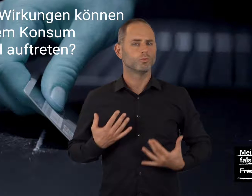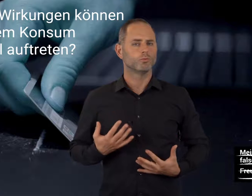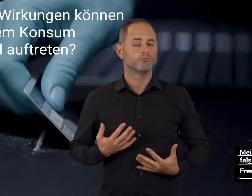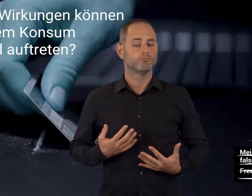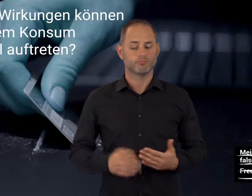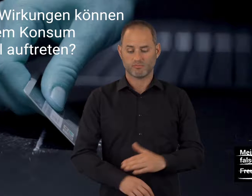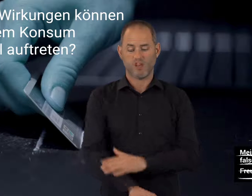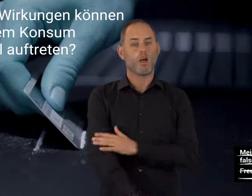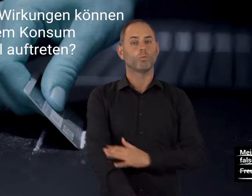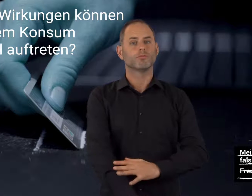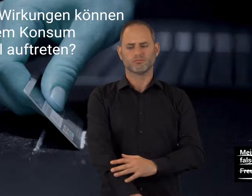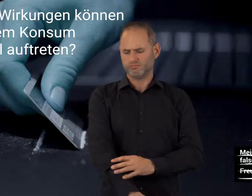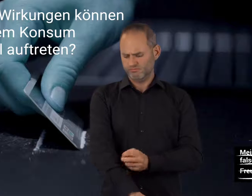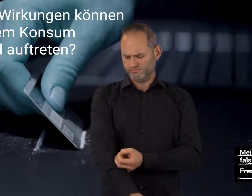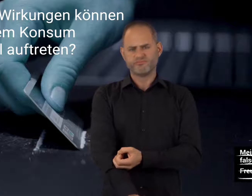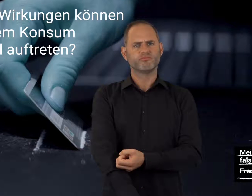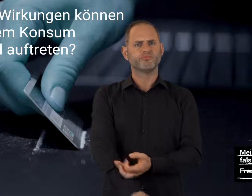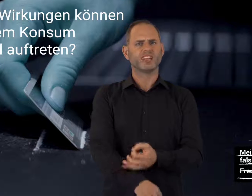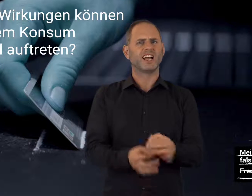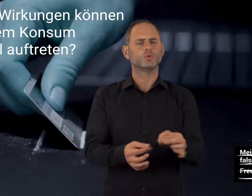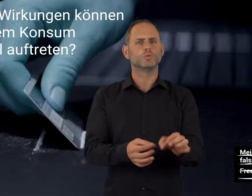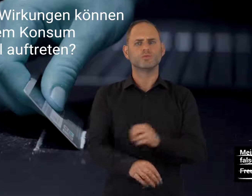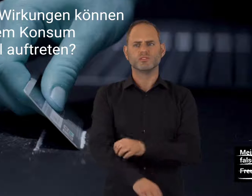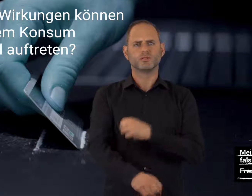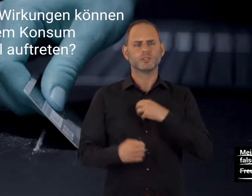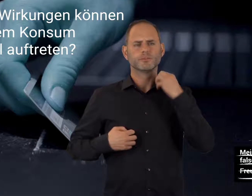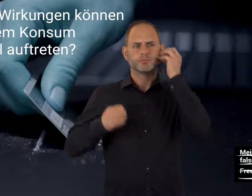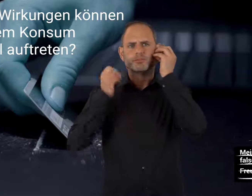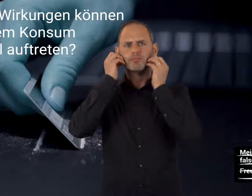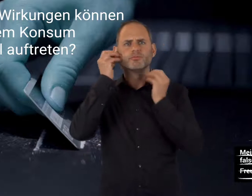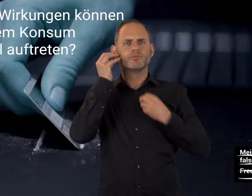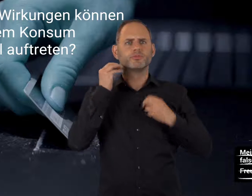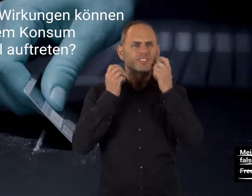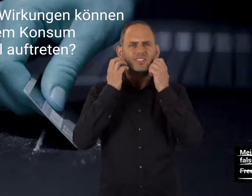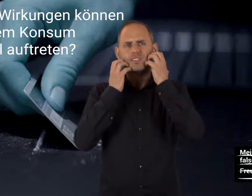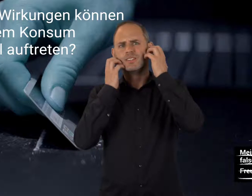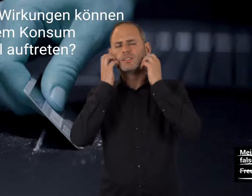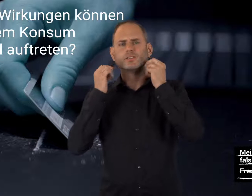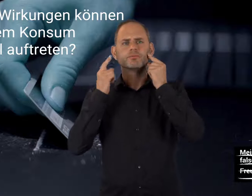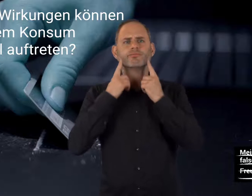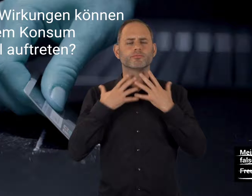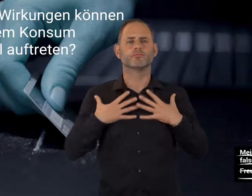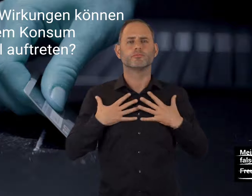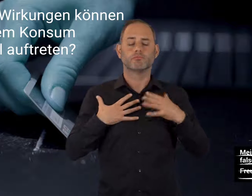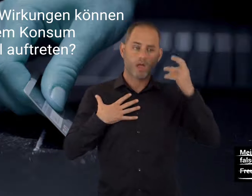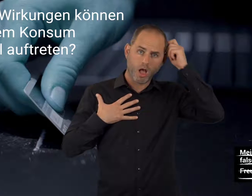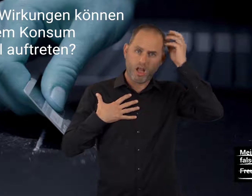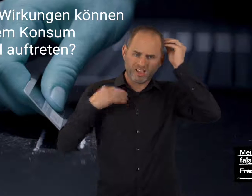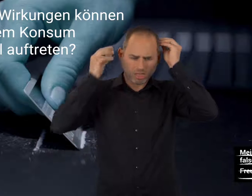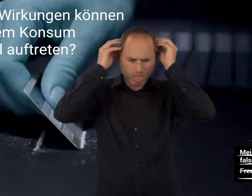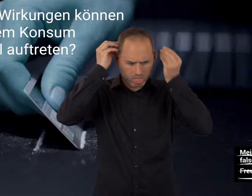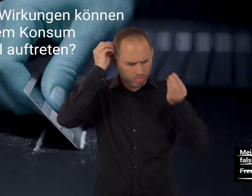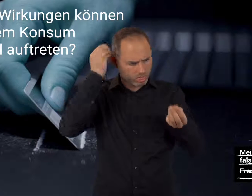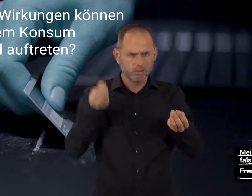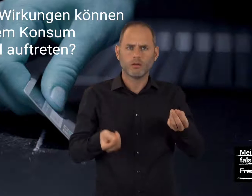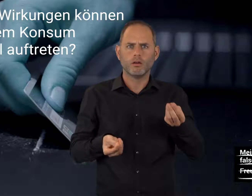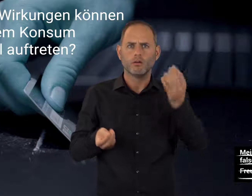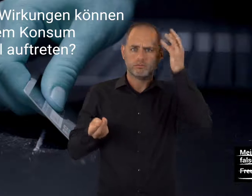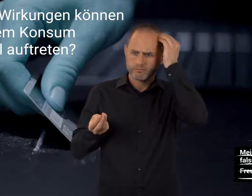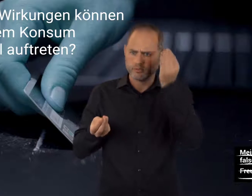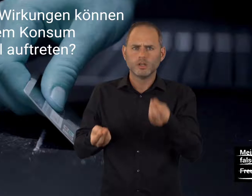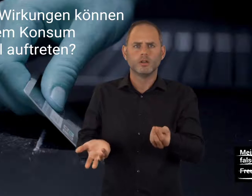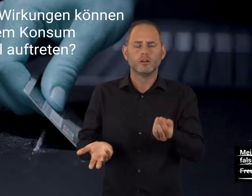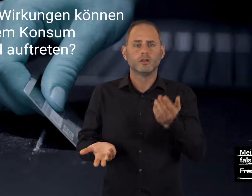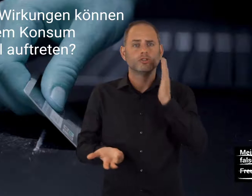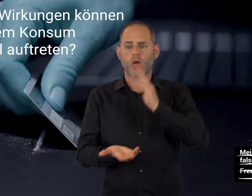Hautentzündungen, Haarausfall,